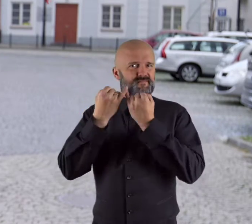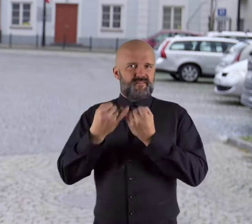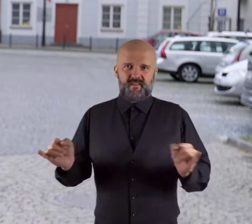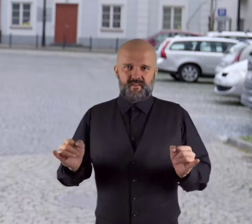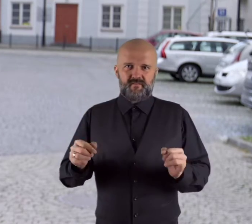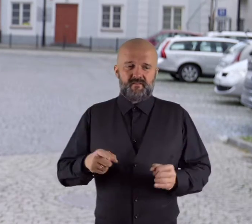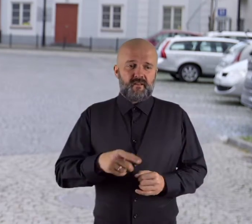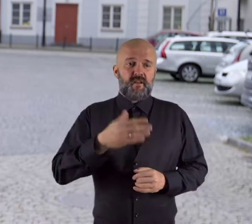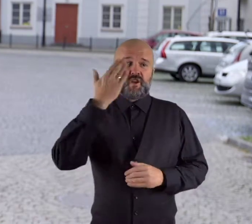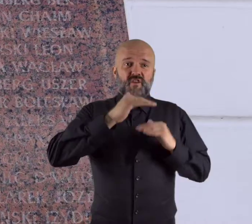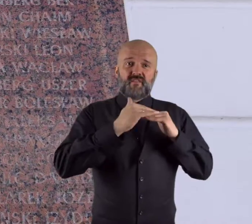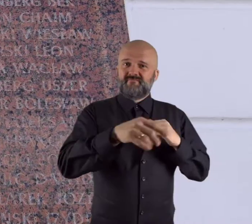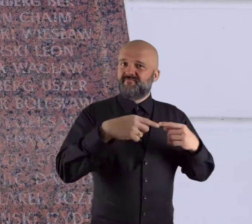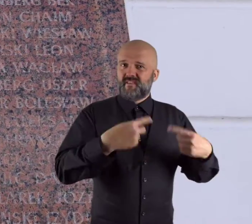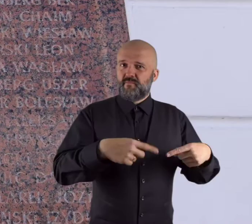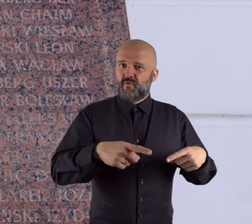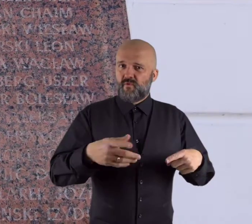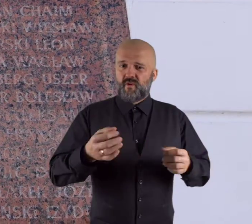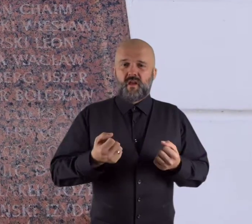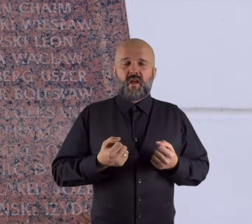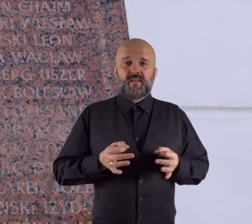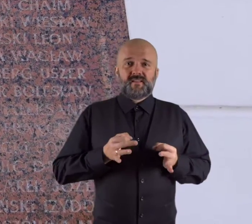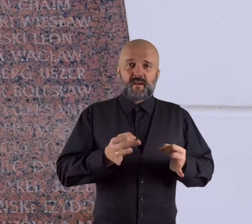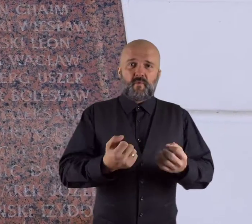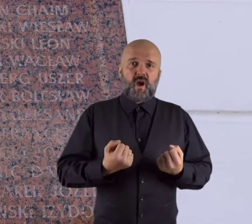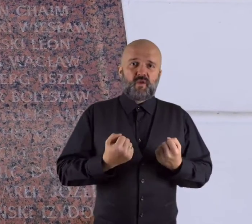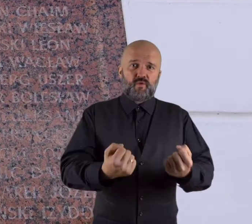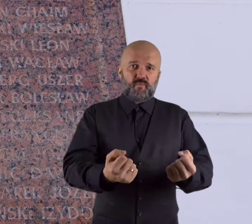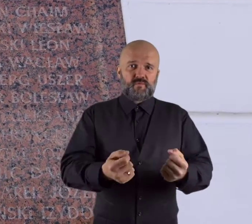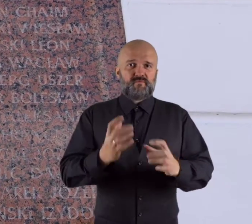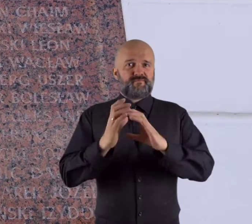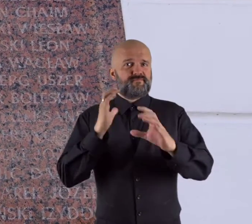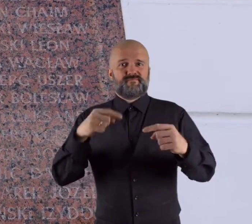Nie było tutaj tego asfaltu, nie jeździły samochody, autobusy, ciężarówki.